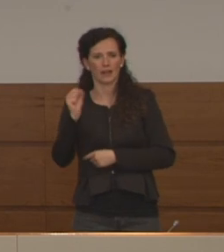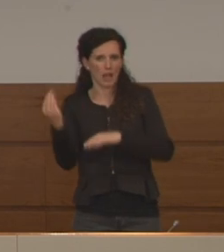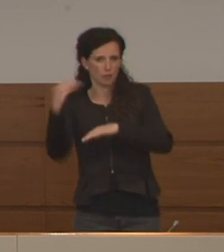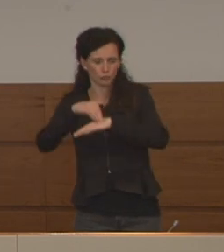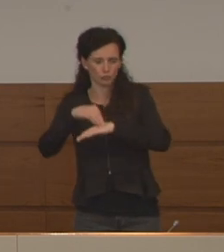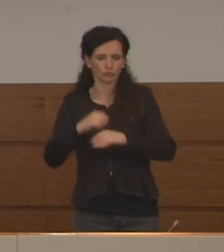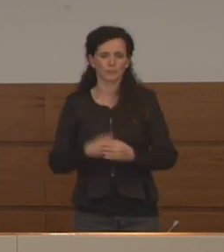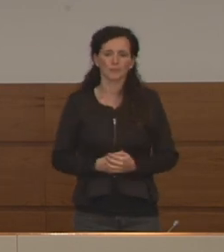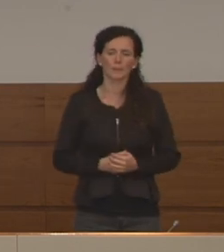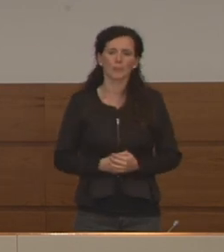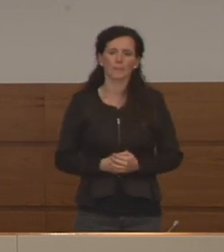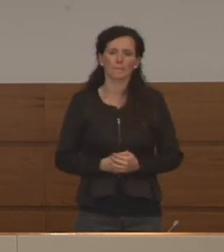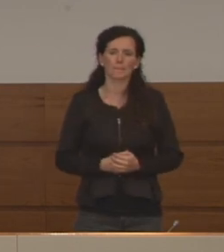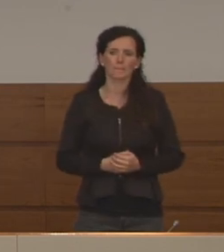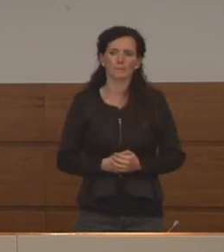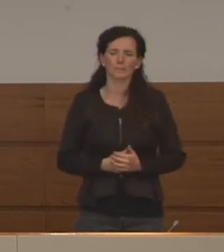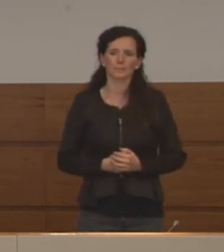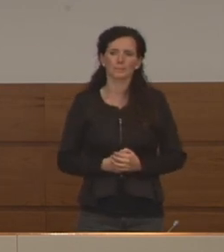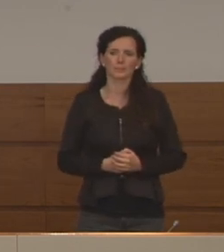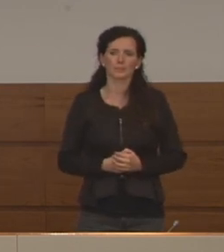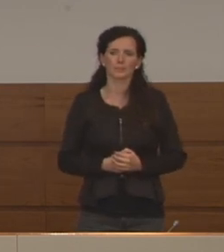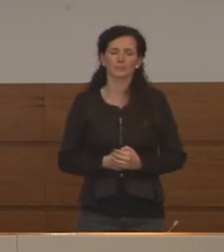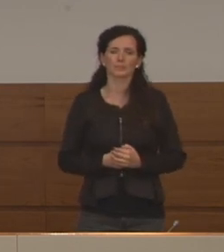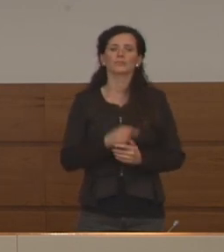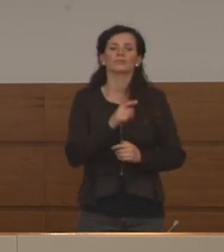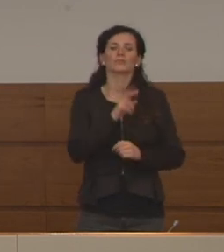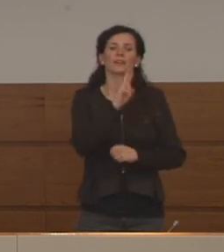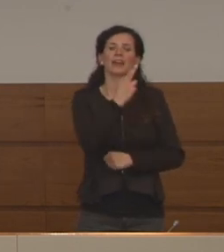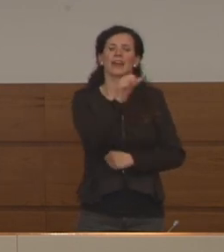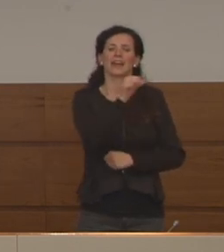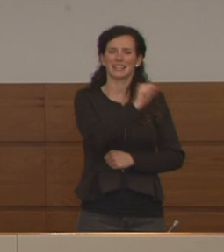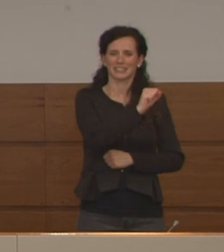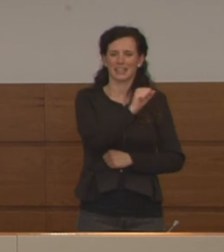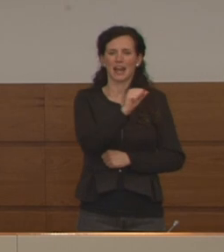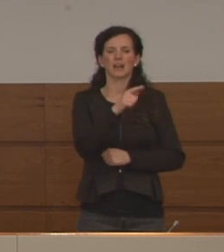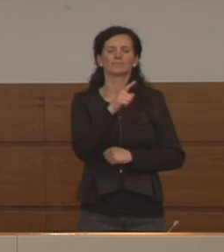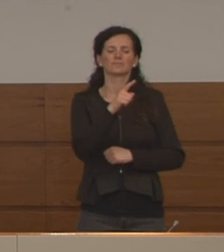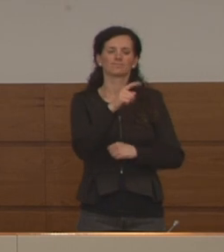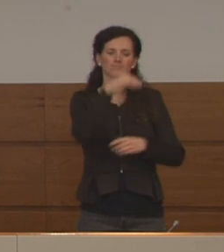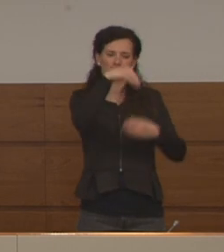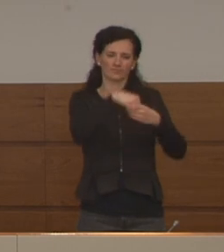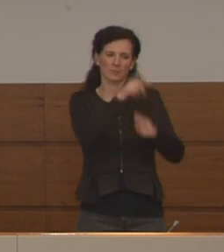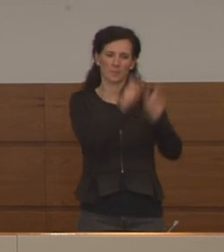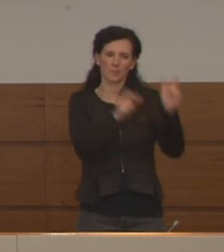Il tema dei pazienti, dei decessi nelle RSA è un tema che sapete